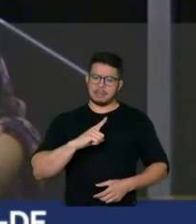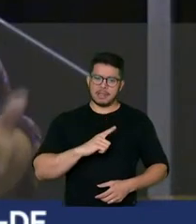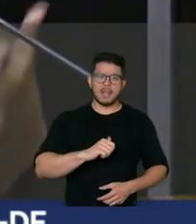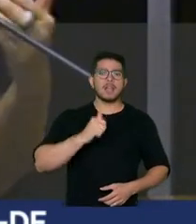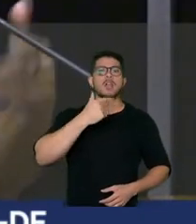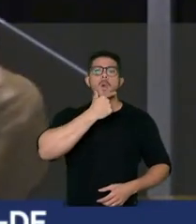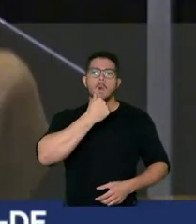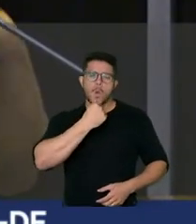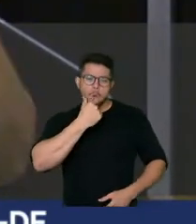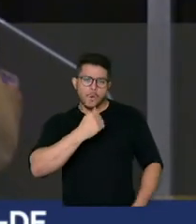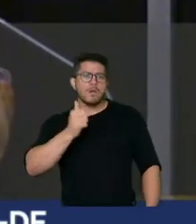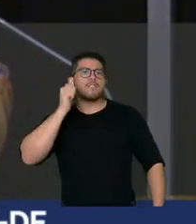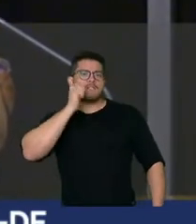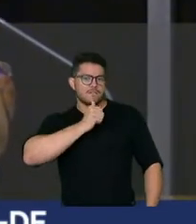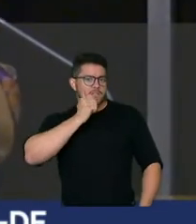REAGEM SEMPRE DA MESMA FORMA.